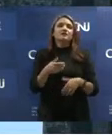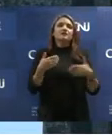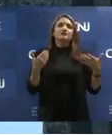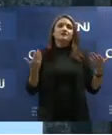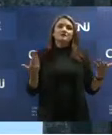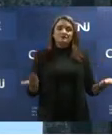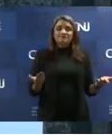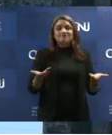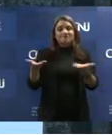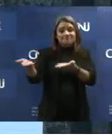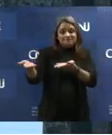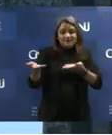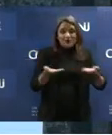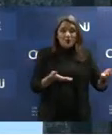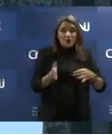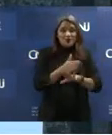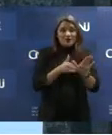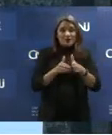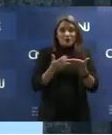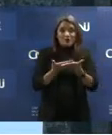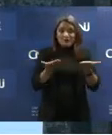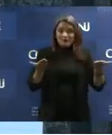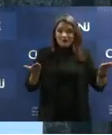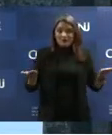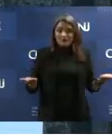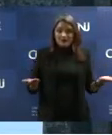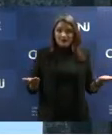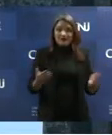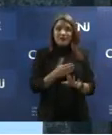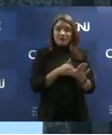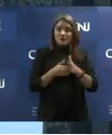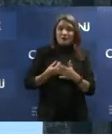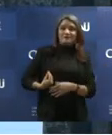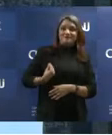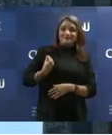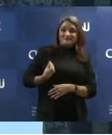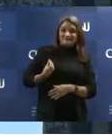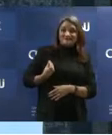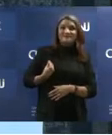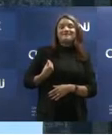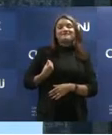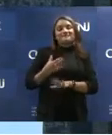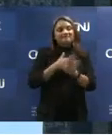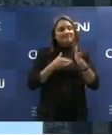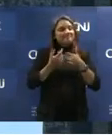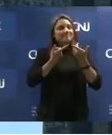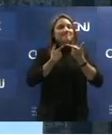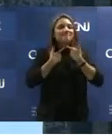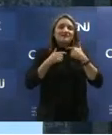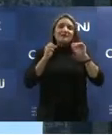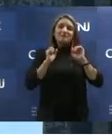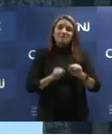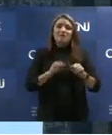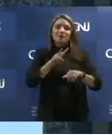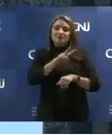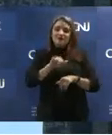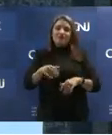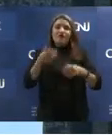e a todos aqui presentes e a todos aqueles que desejarem a visitar essa exposição que está no Museu do Supremo,